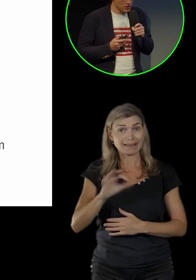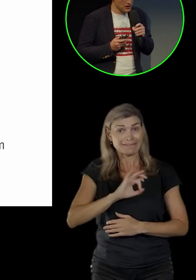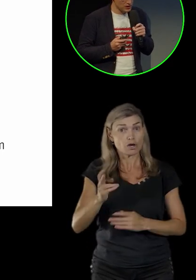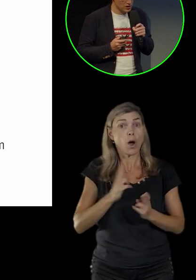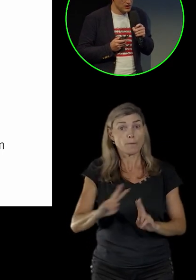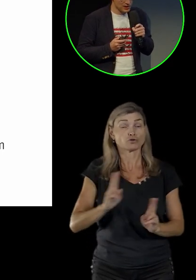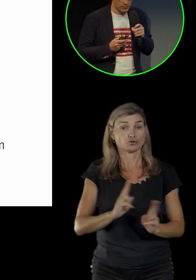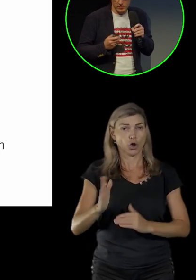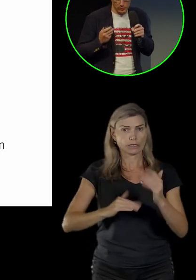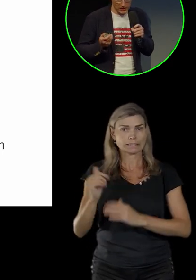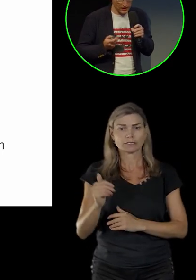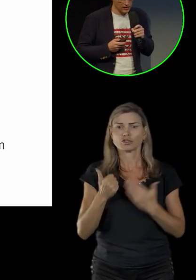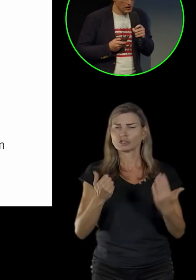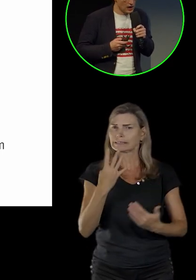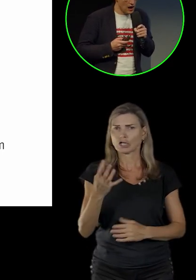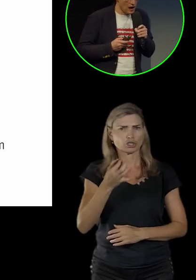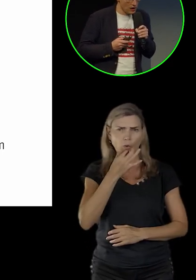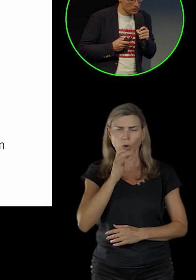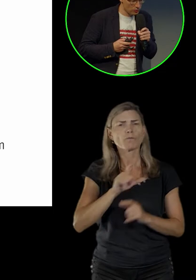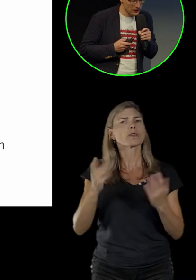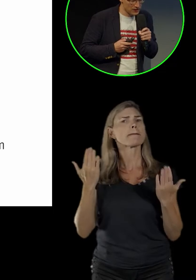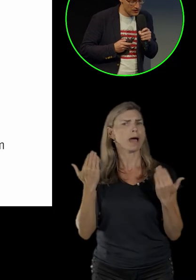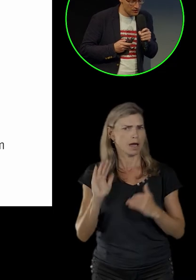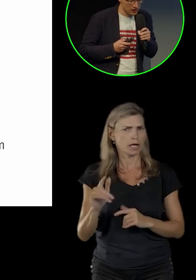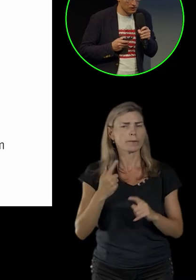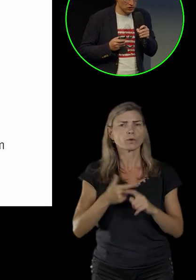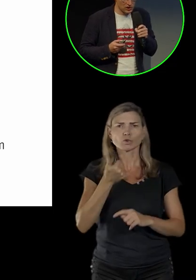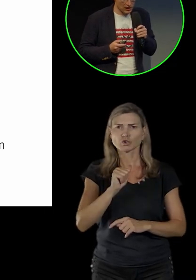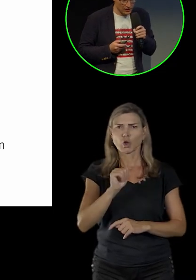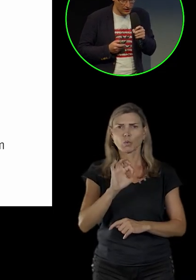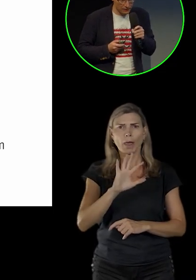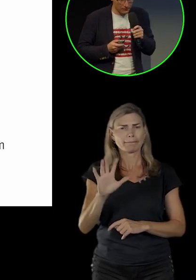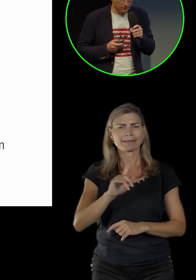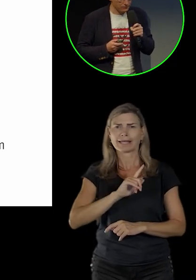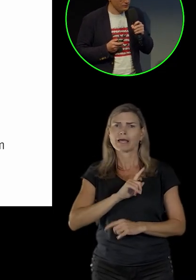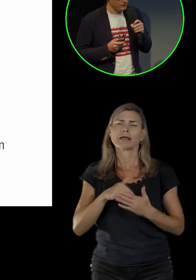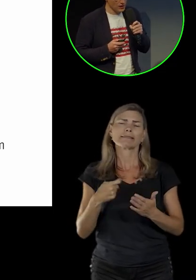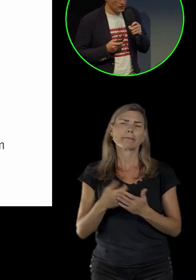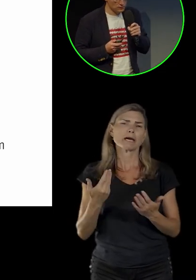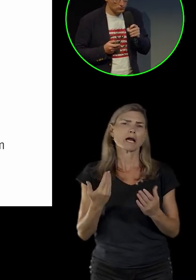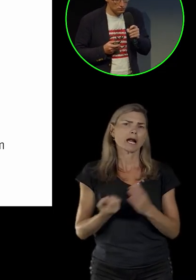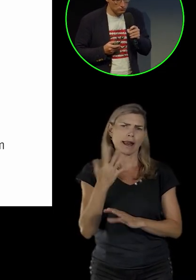64 nestavebních pro parky a 105 nezastavitelných v otevřené krajině.